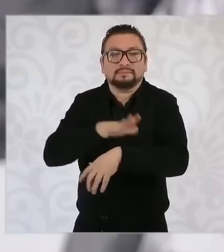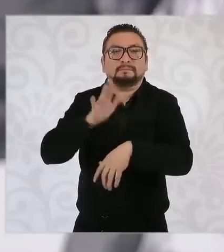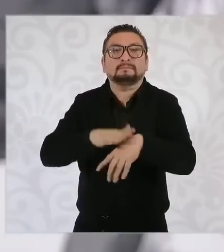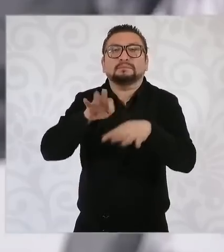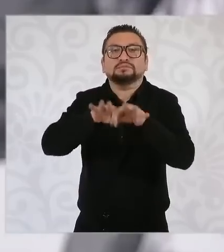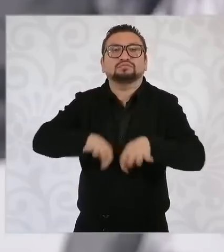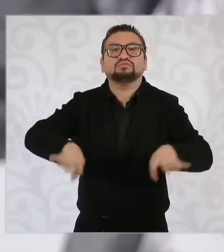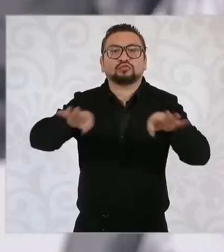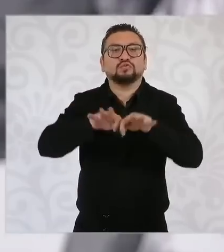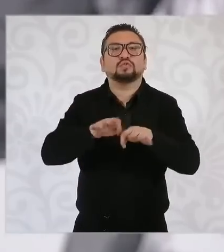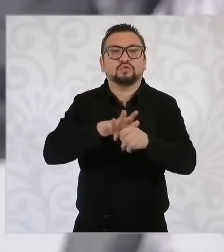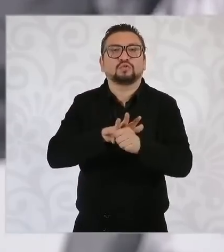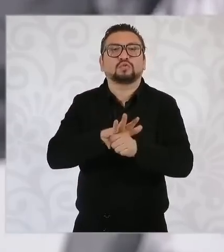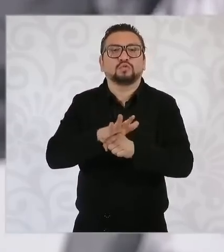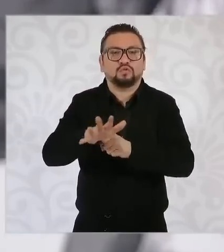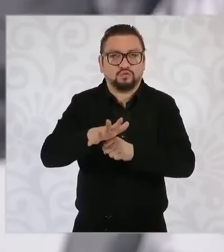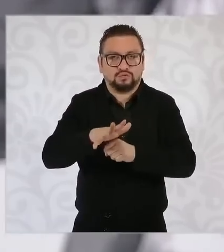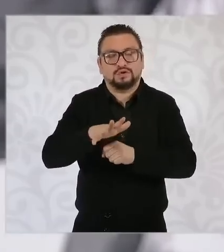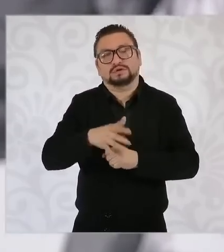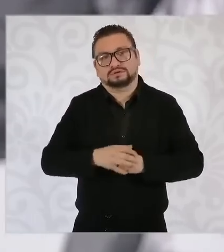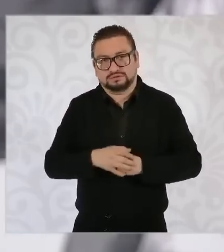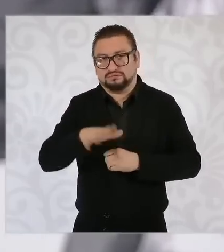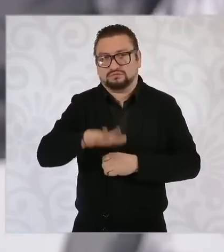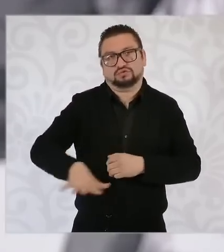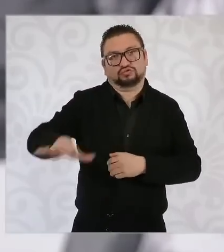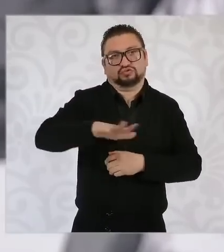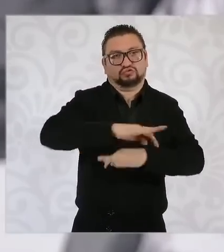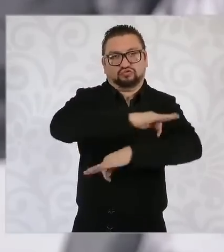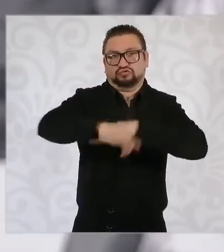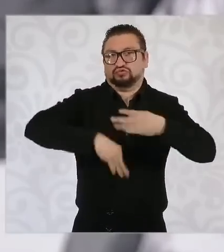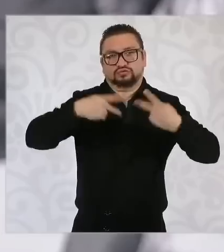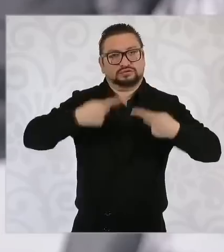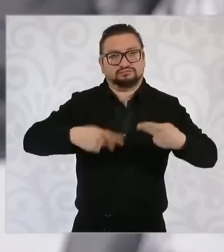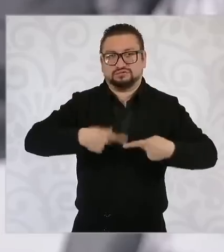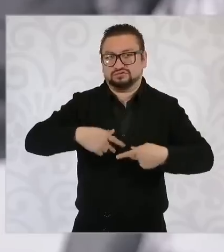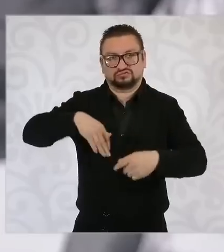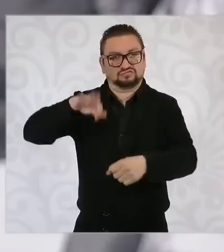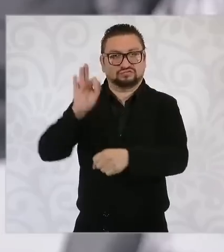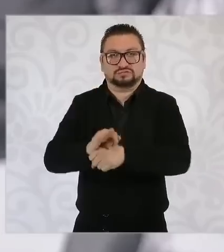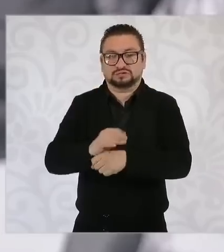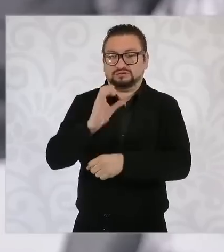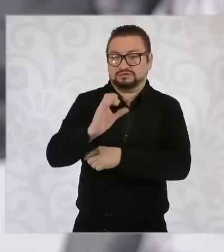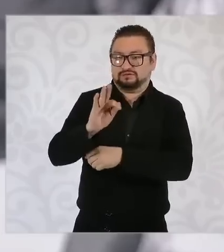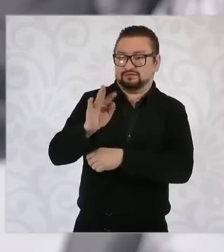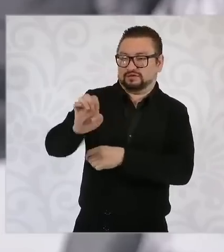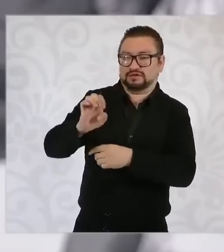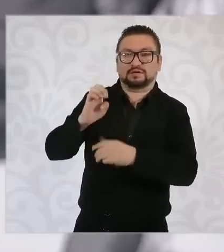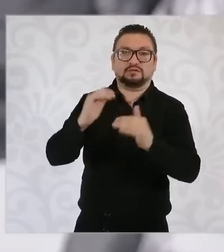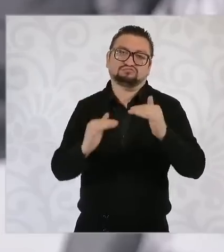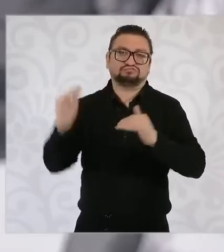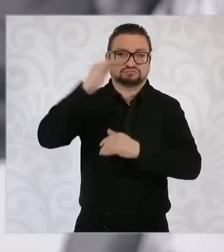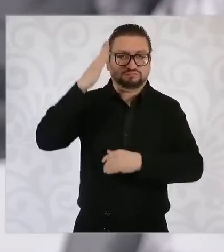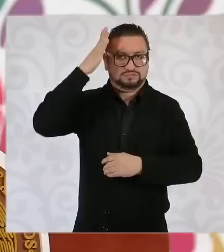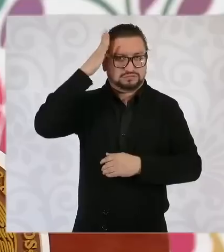términos de la del sector público la prevalencia será para la CFE la cual se garantiza desde la